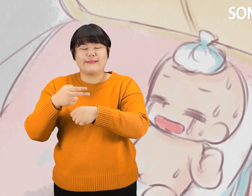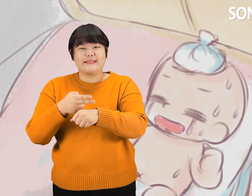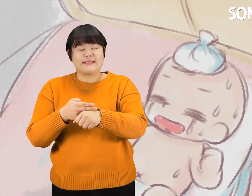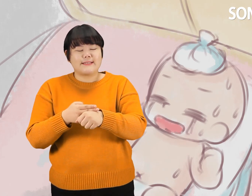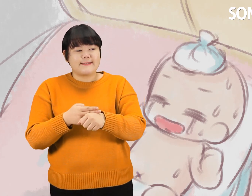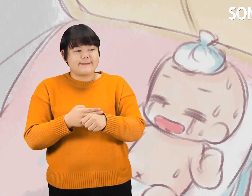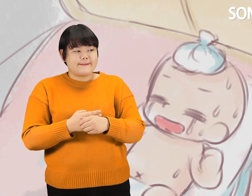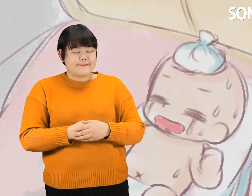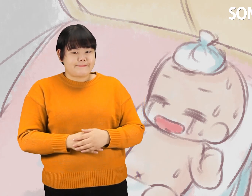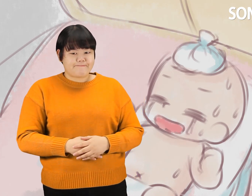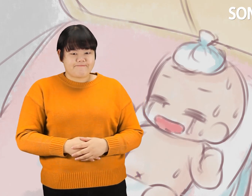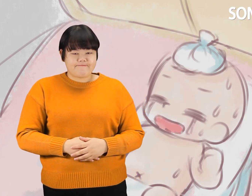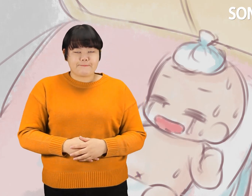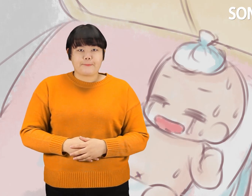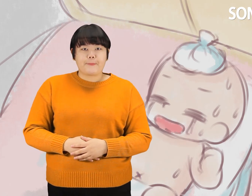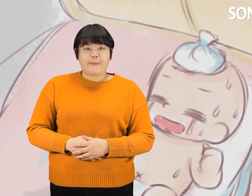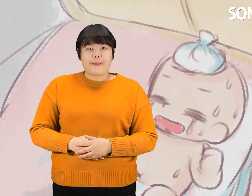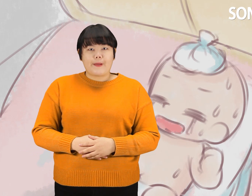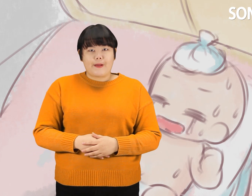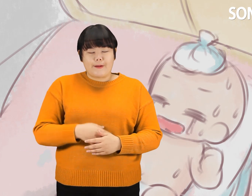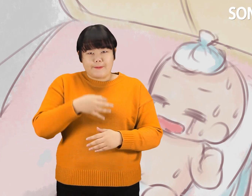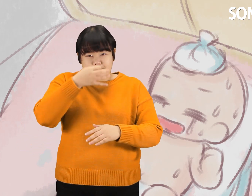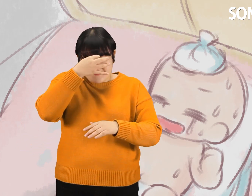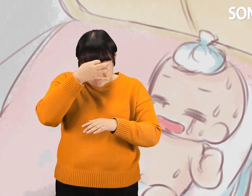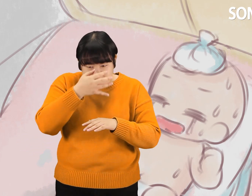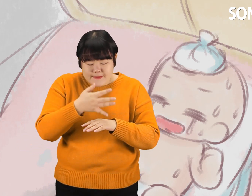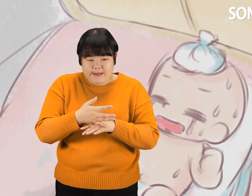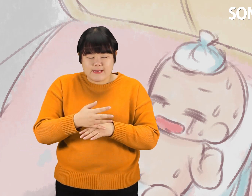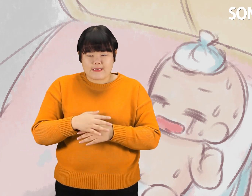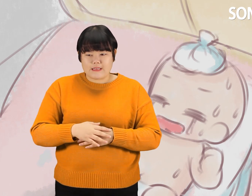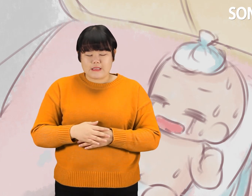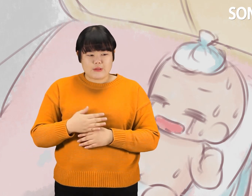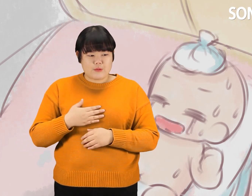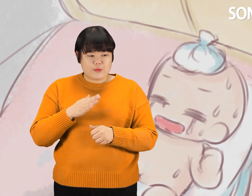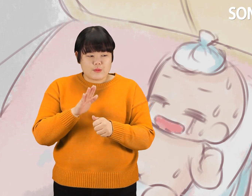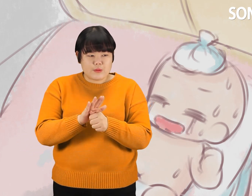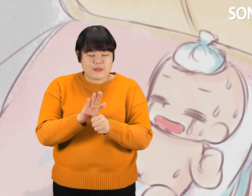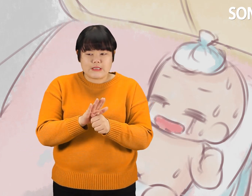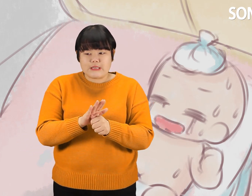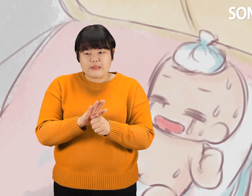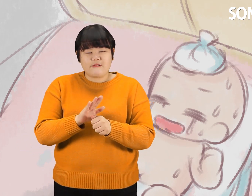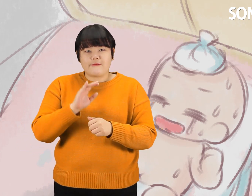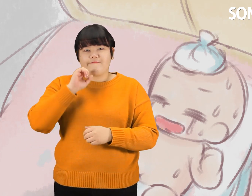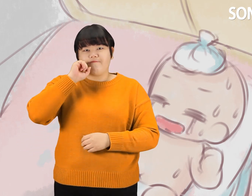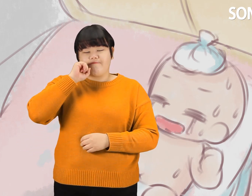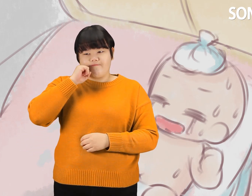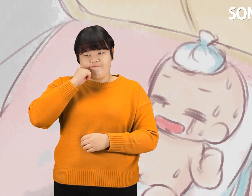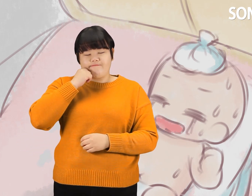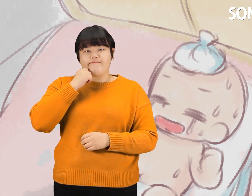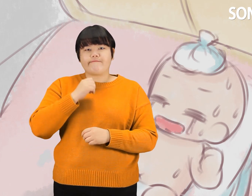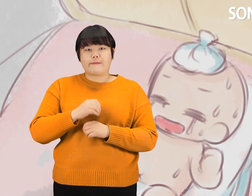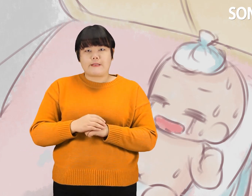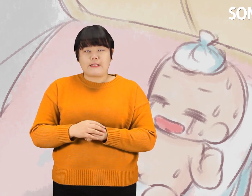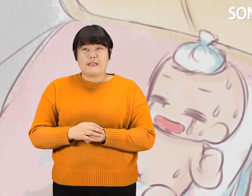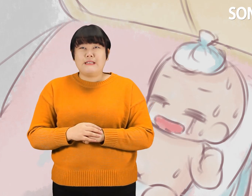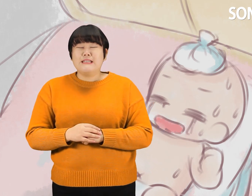しかし、医師の先生は残念な表情を浮かべて言いました。 「申し訳ありません。私もこれ以上どのようにすることができないですね。」